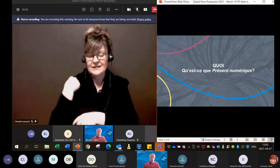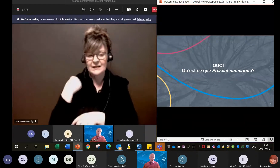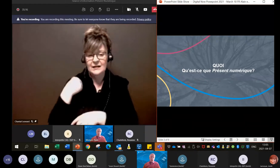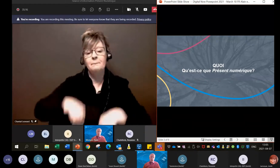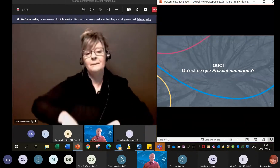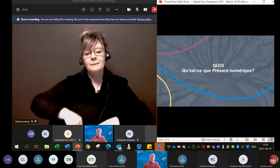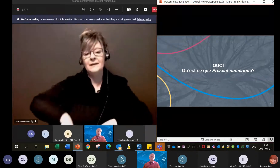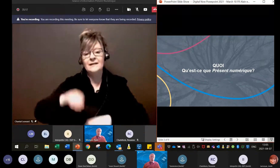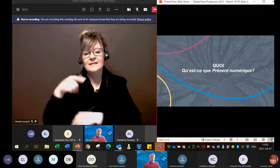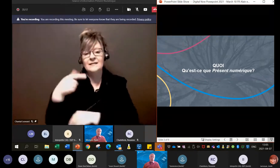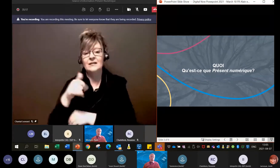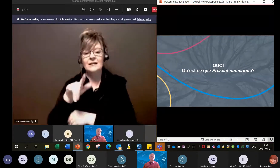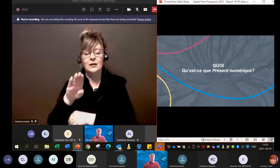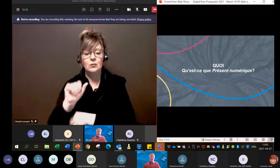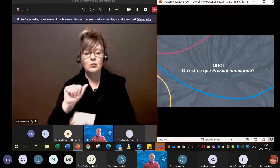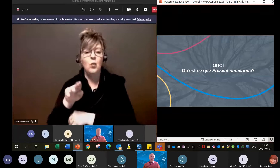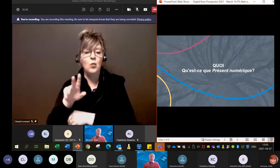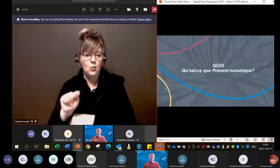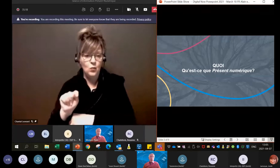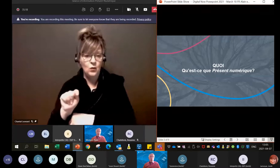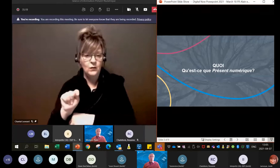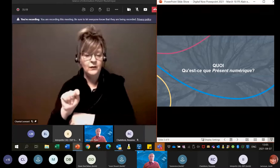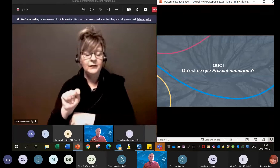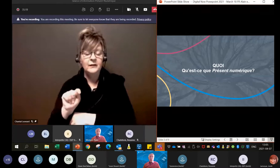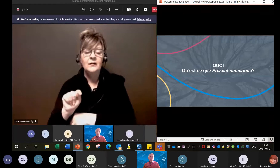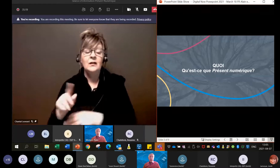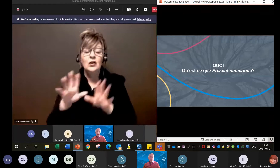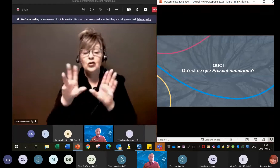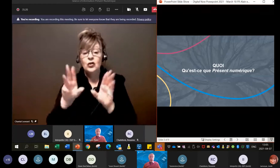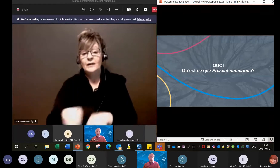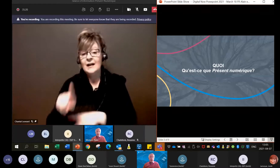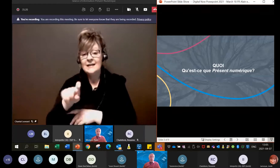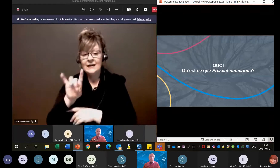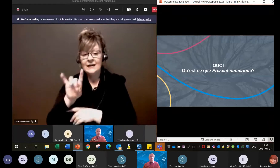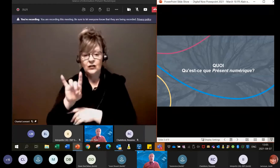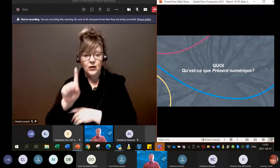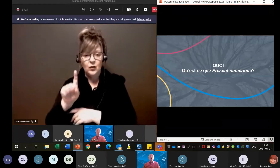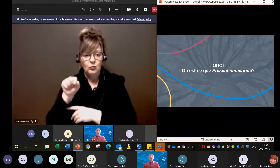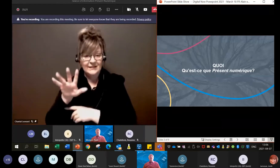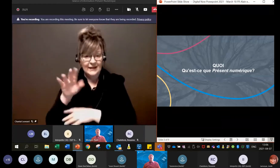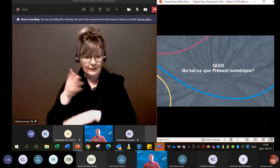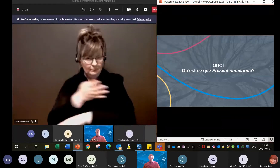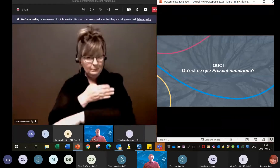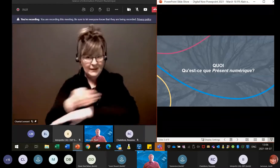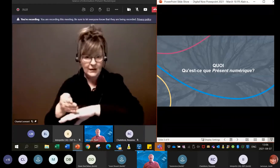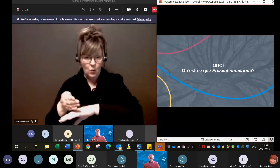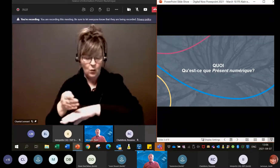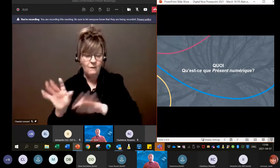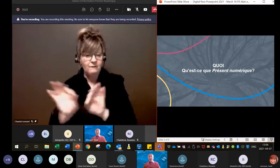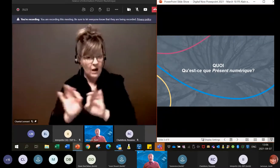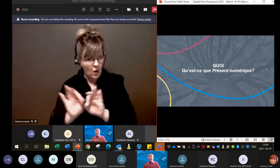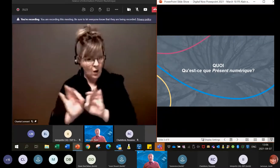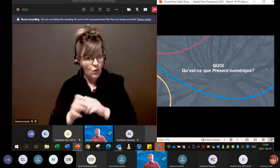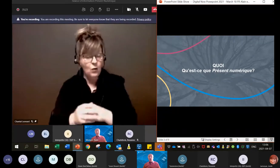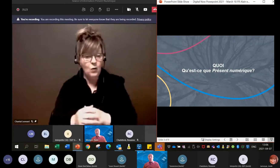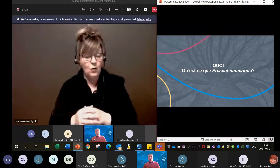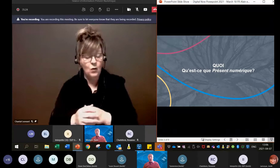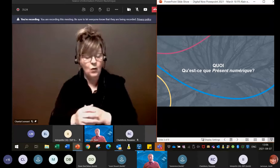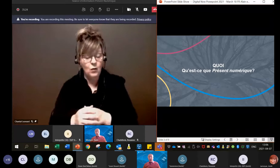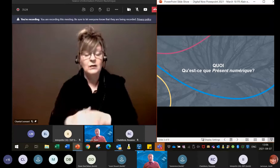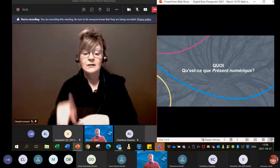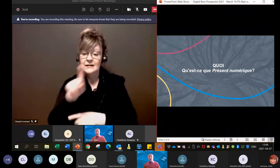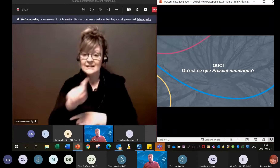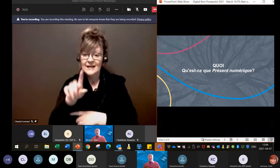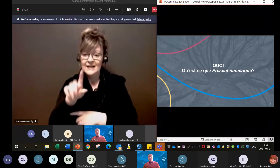D’une valeur totale de 180,5 millions,